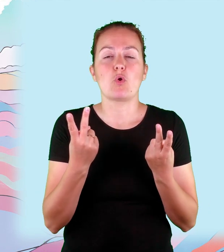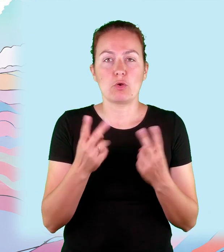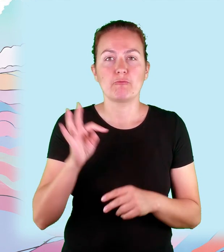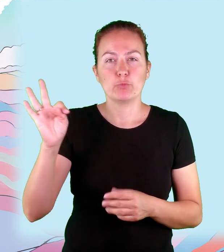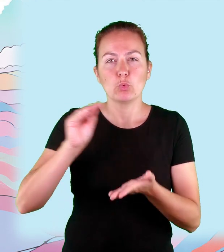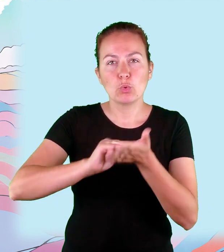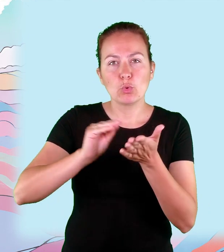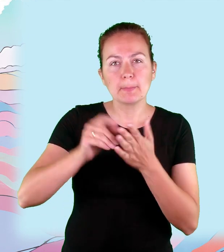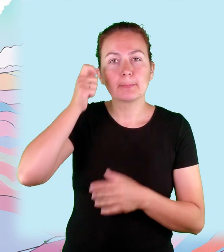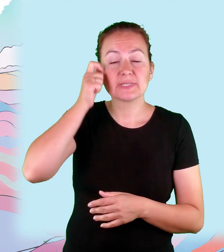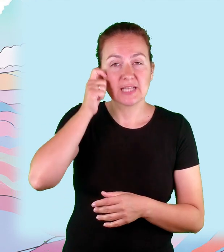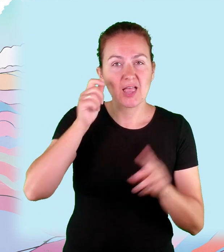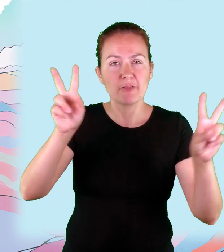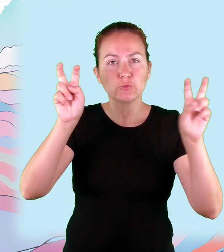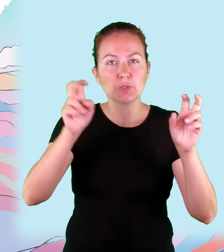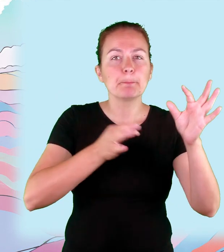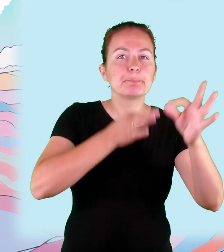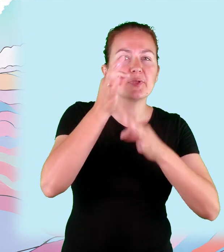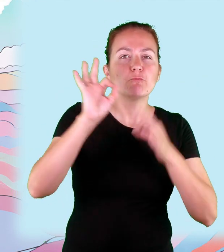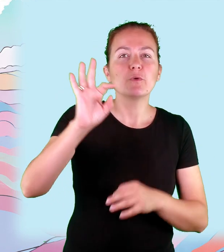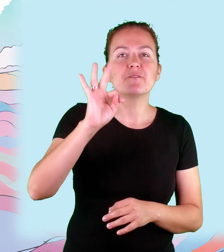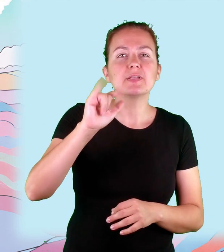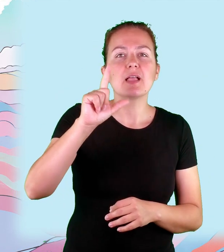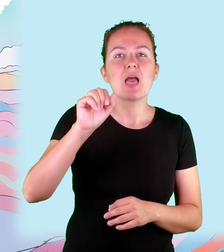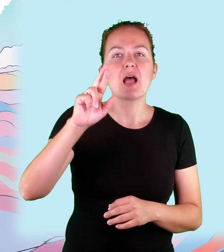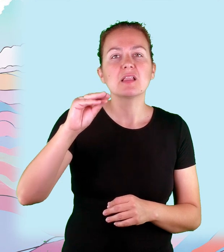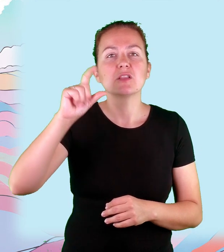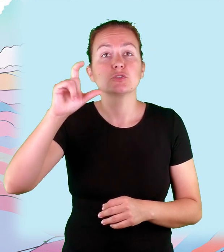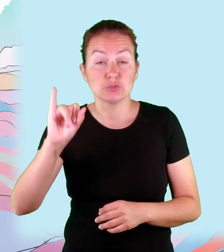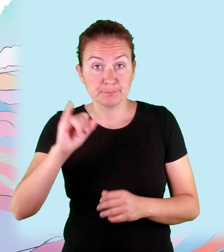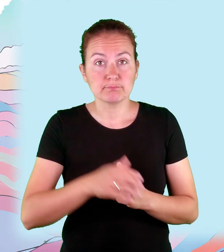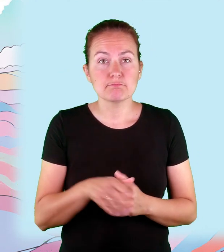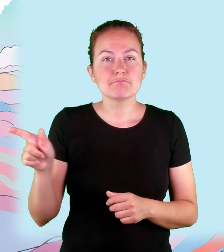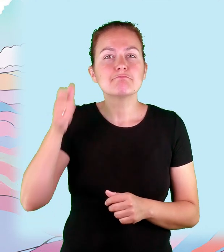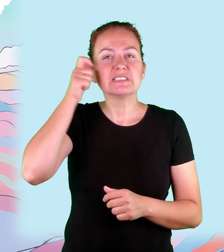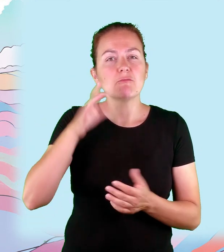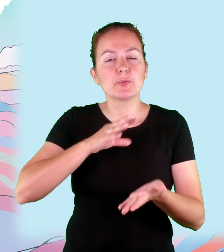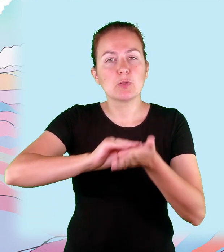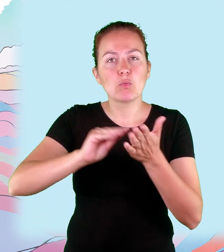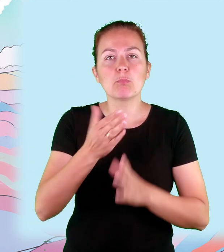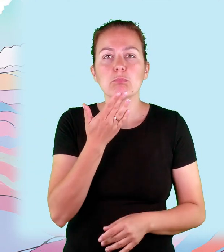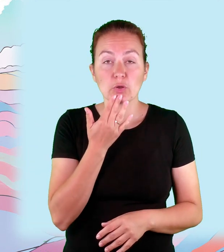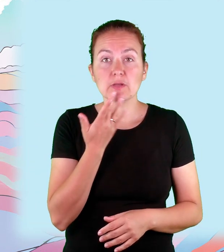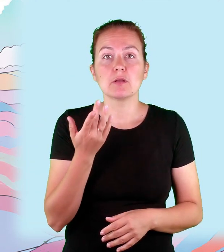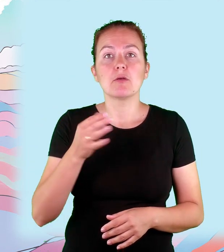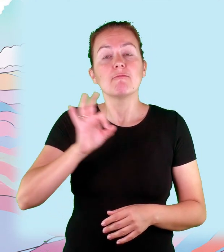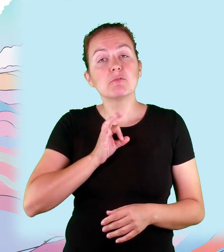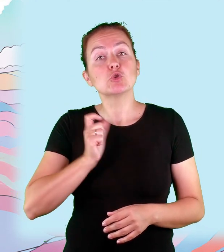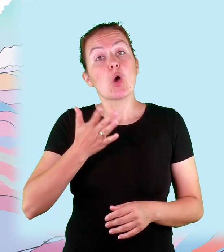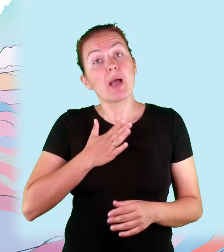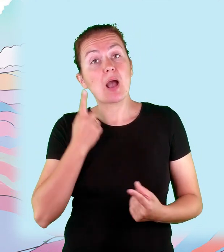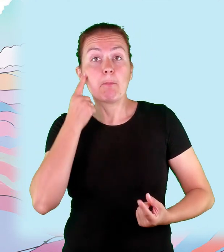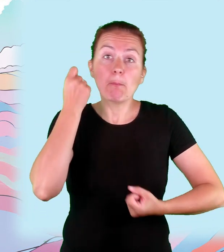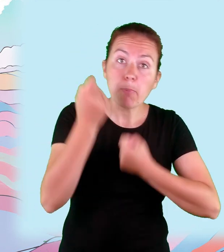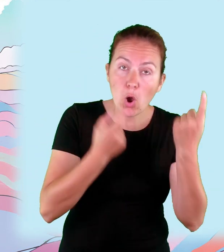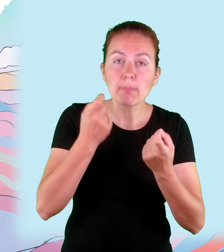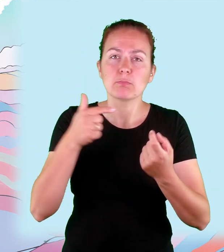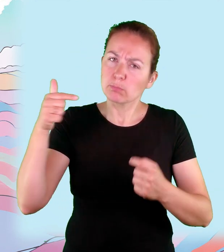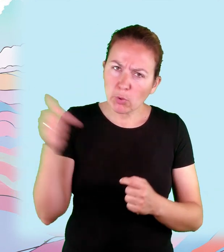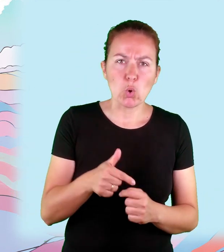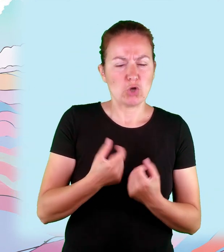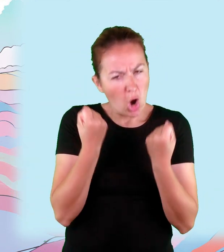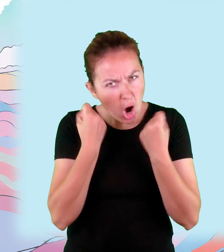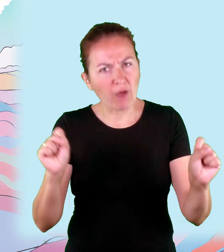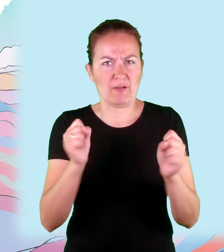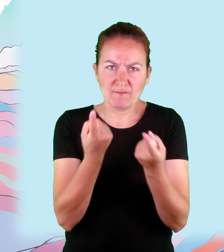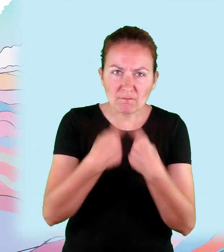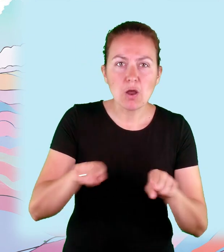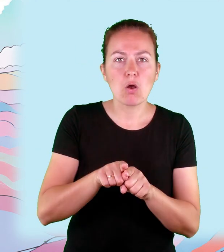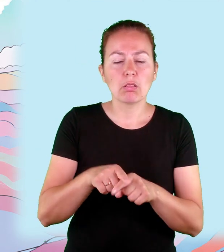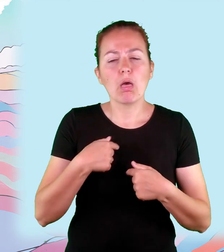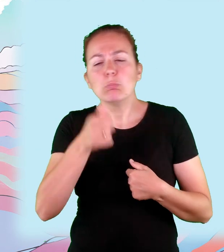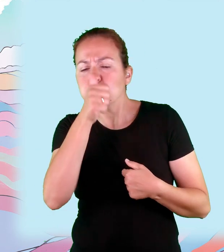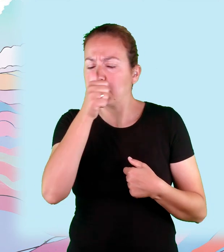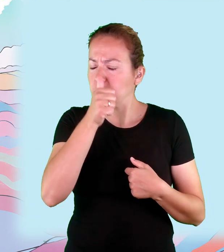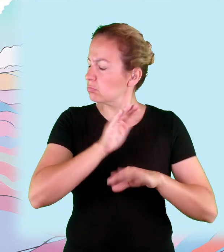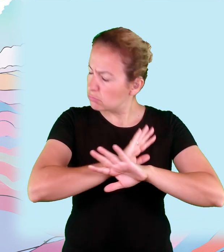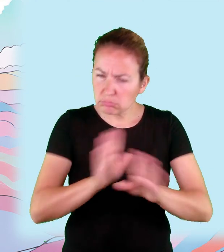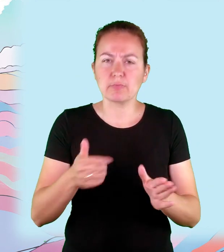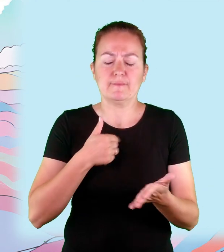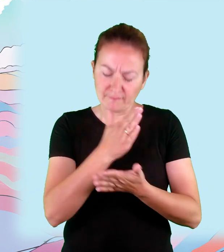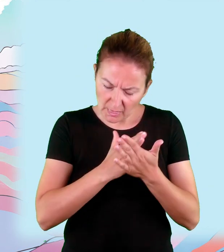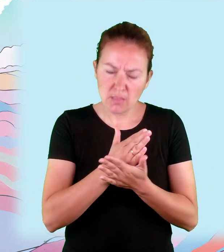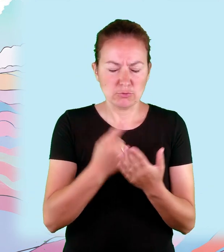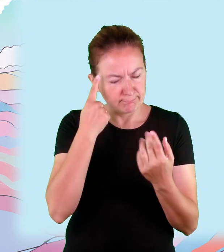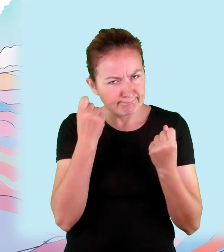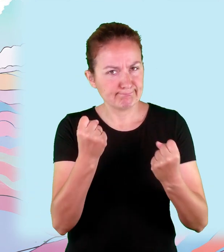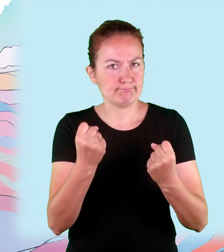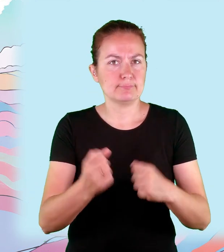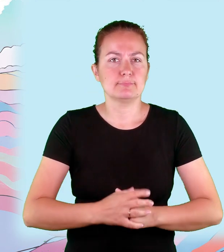Mierzyć siły na zamiary pochodzi z „Pieśni filaretów” Adama Mickiewicza. Mickiewicz pisał, że trzeba odważnie wykonywać swoje pomysły i wierzyć w siebie.